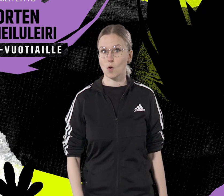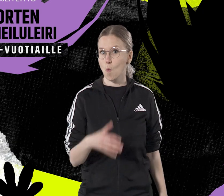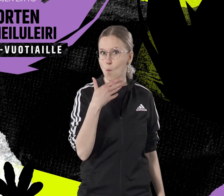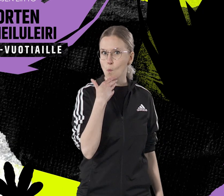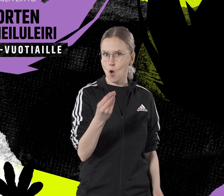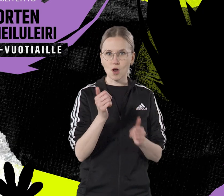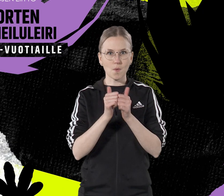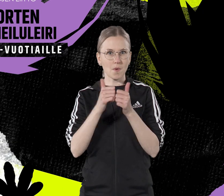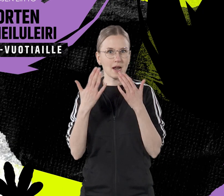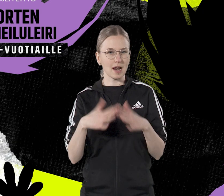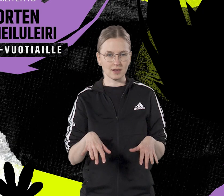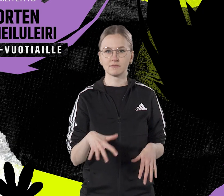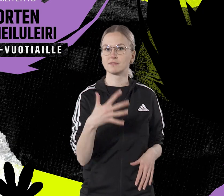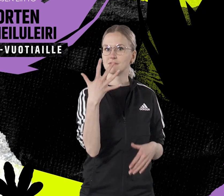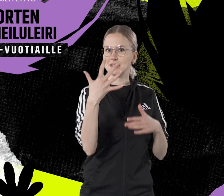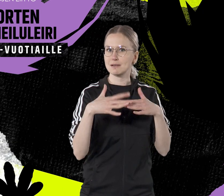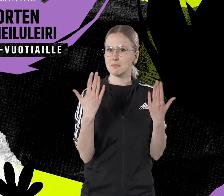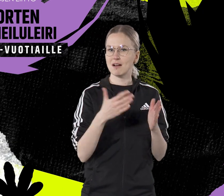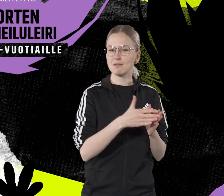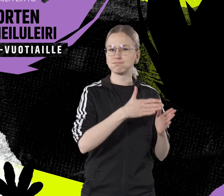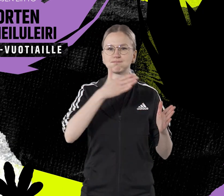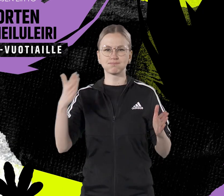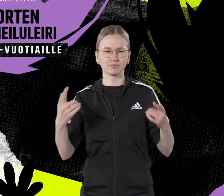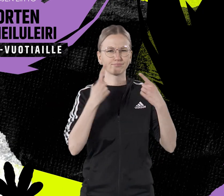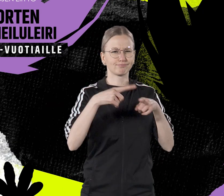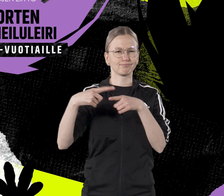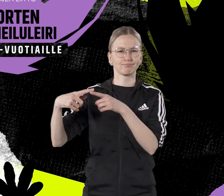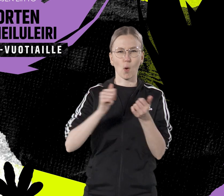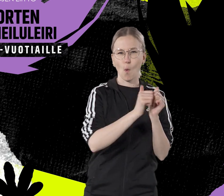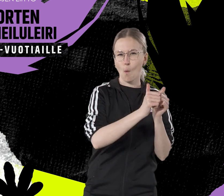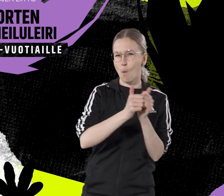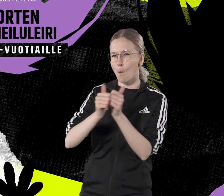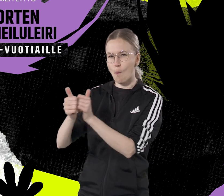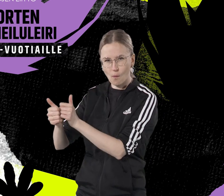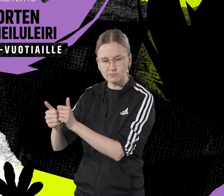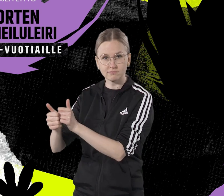Nuorten urheiluleirin viisipäiväinen ohjelma on täynnä monipuolista urheilua!